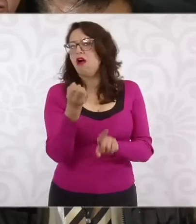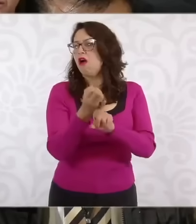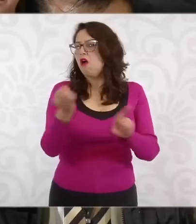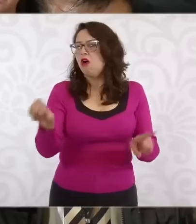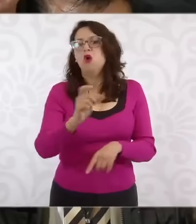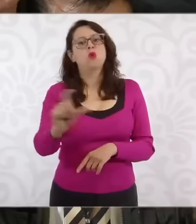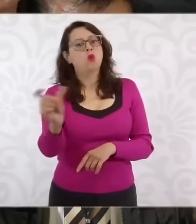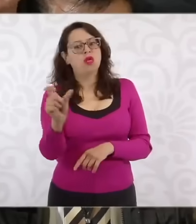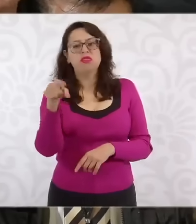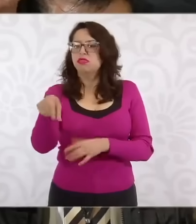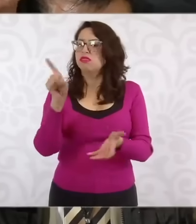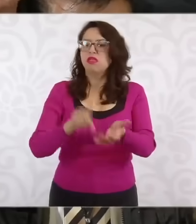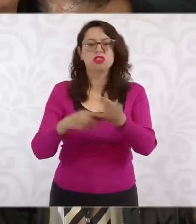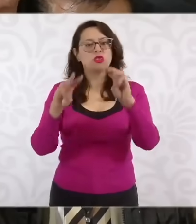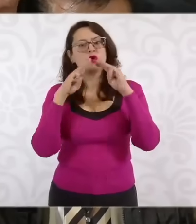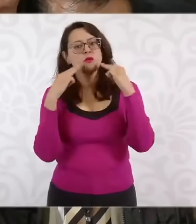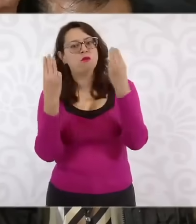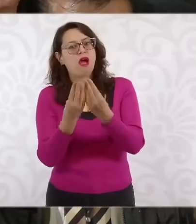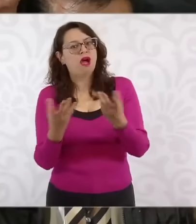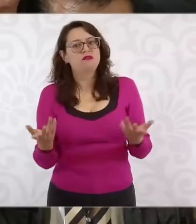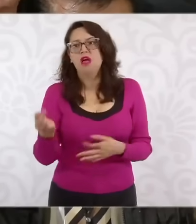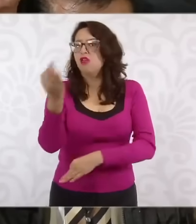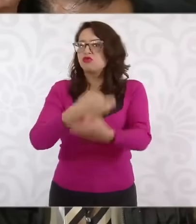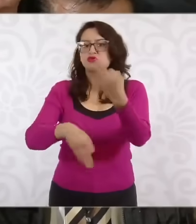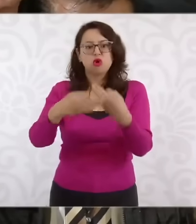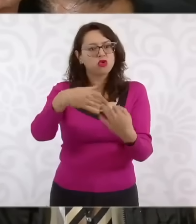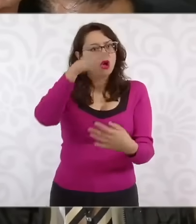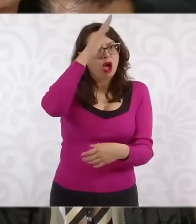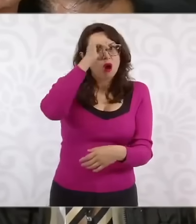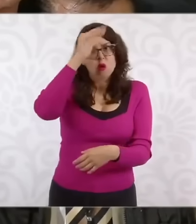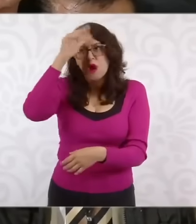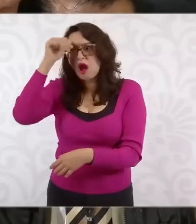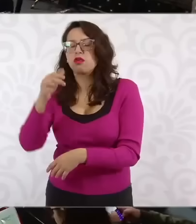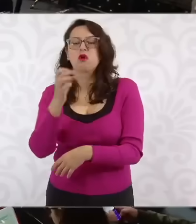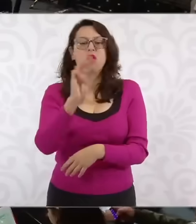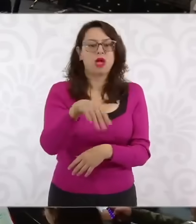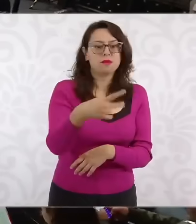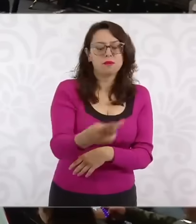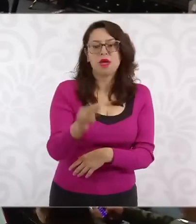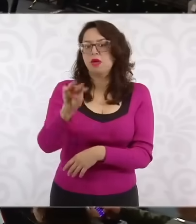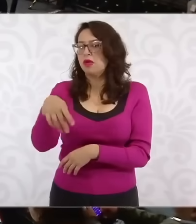es una mafia, presidenta. Se ponen de acuerdo a todos, el MP, el Ministerio Público, el defensor